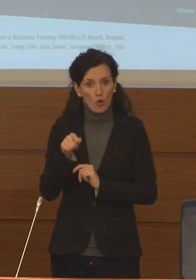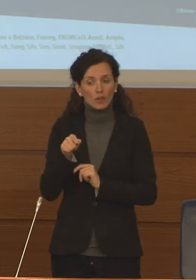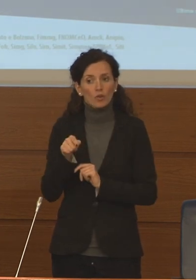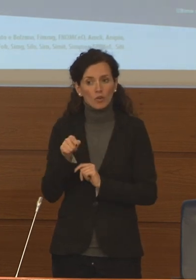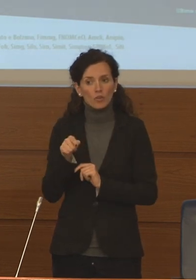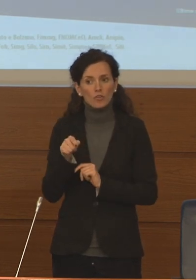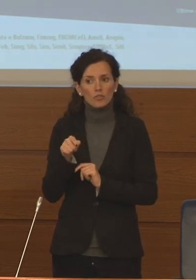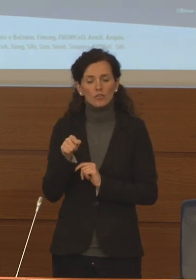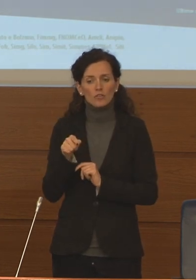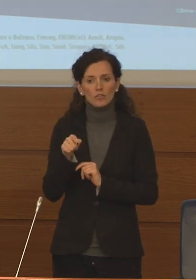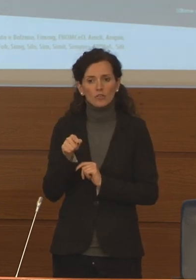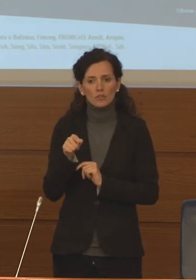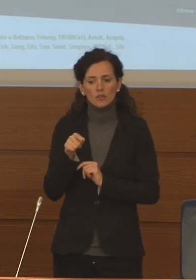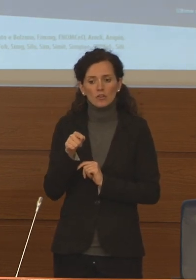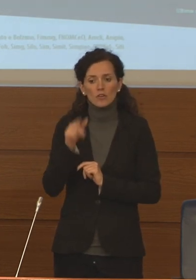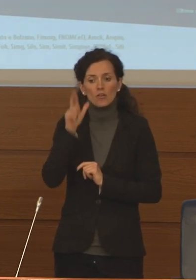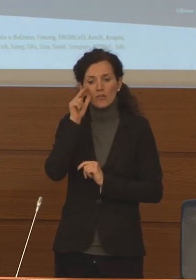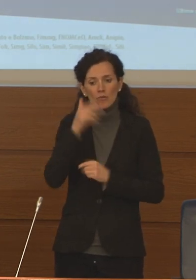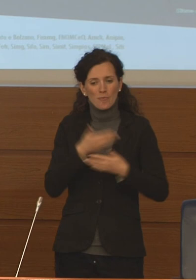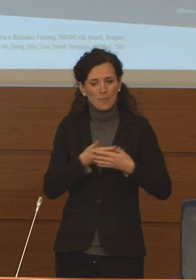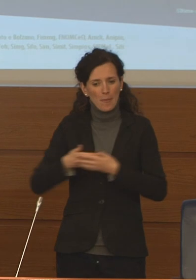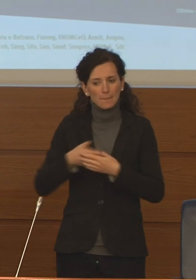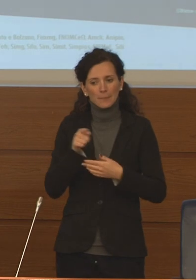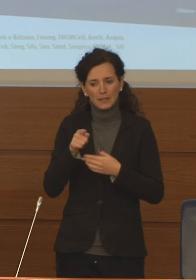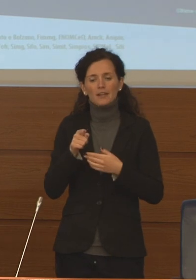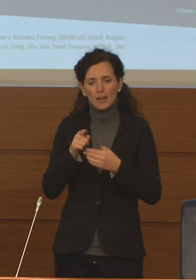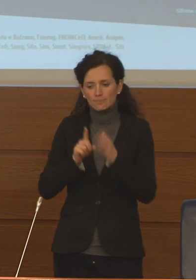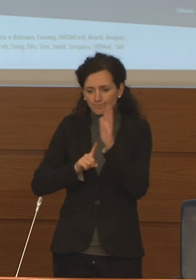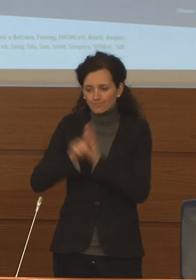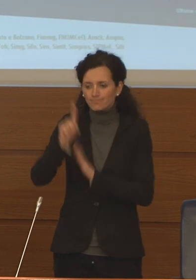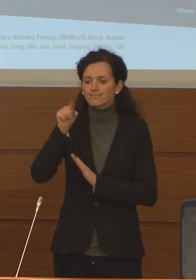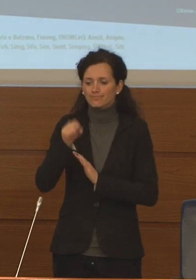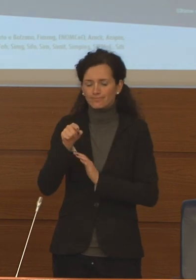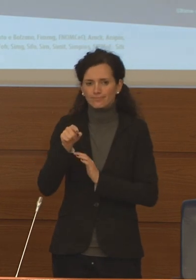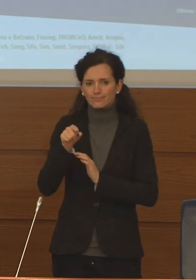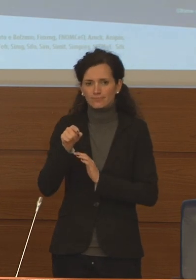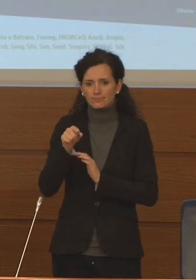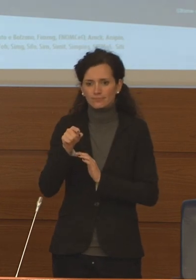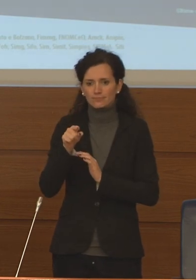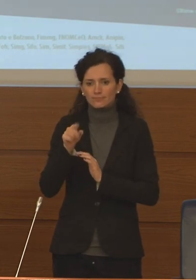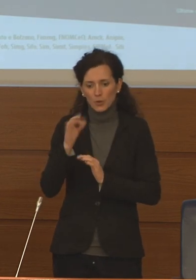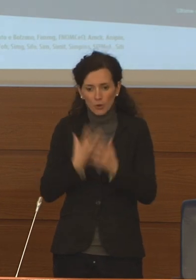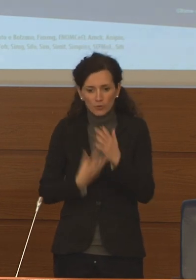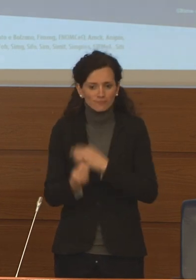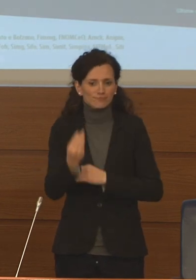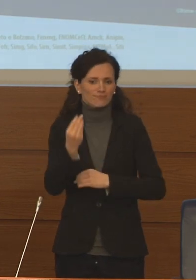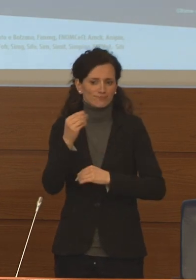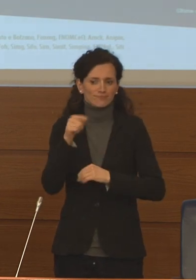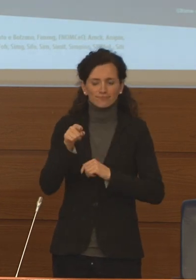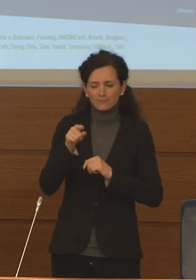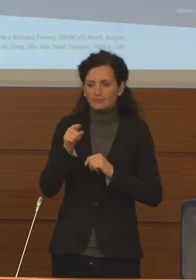ai primi giorni di vita che è risultata positiva al tampone